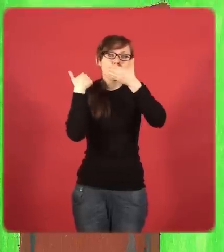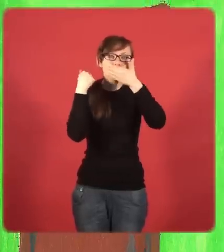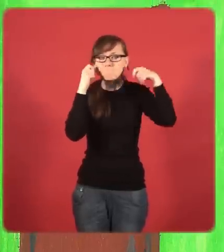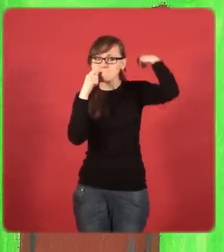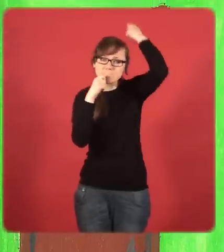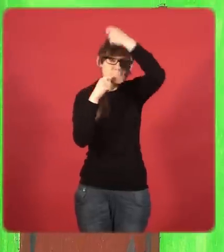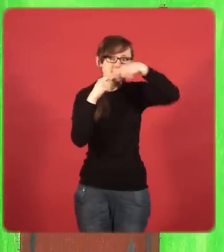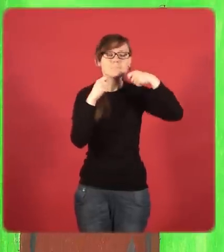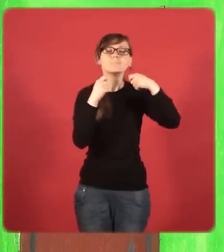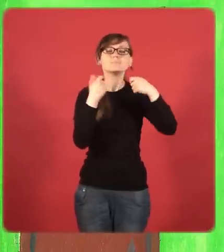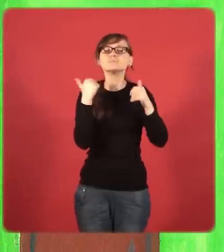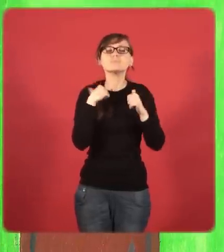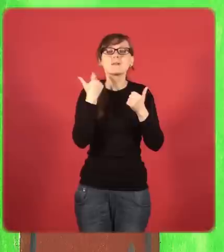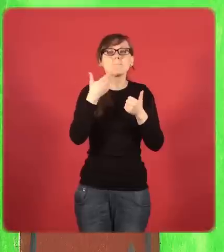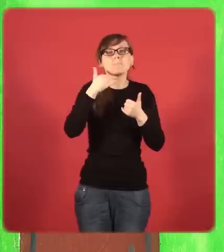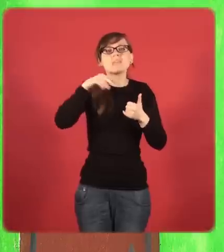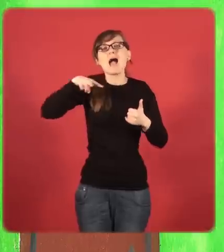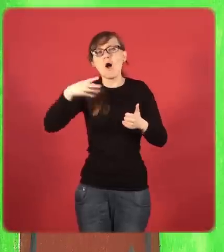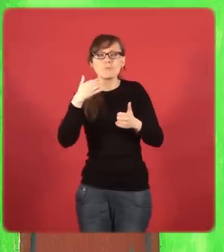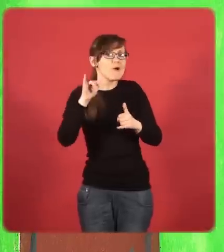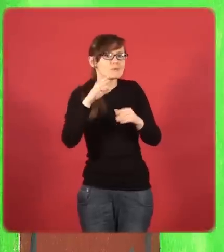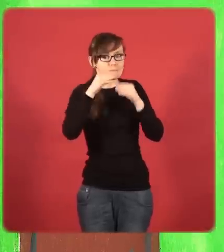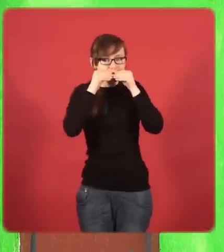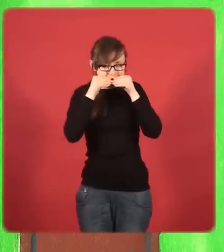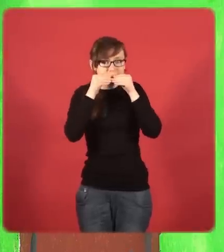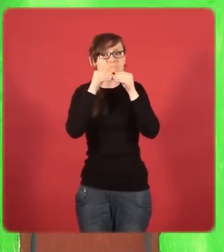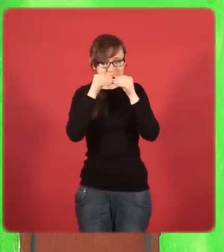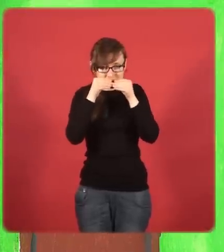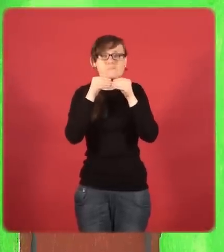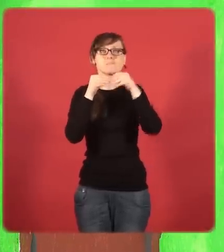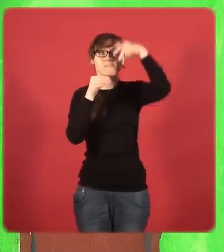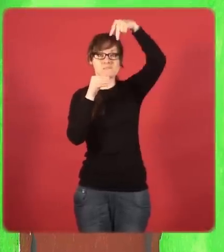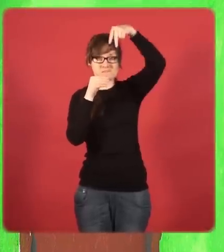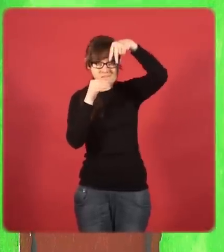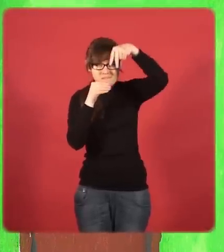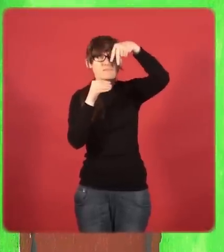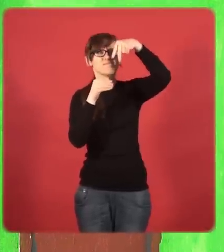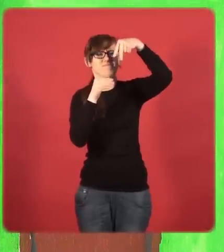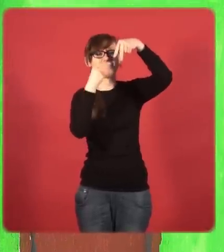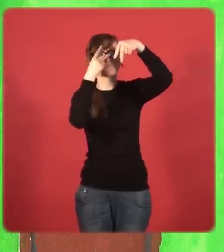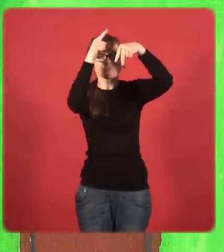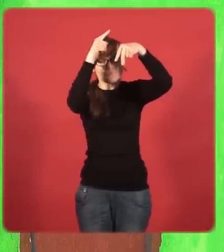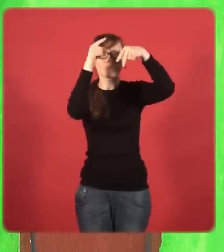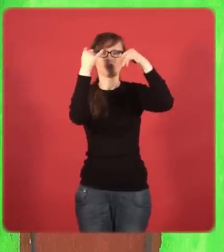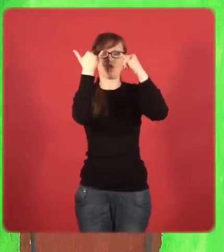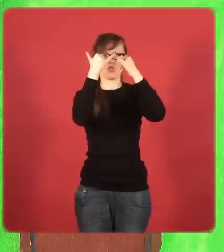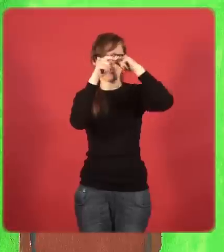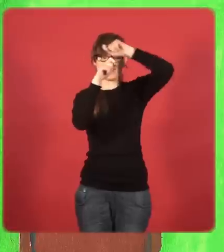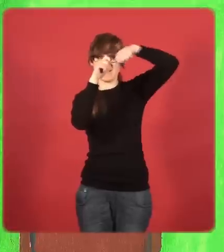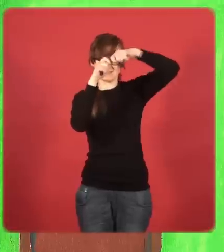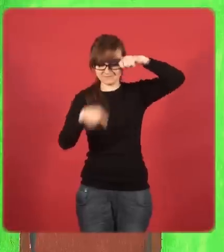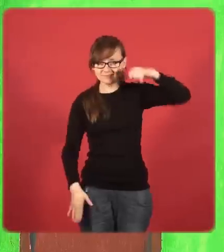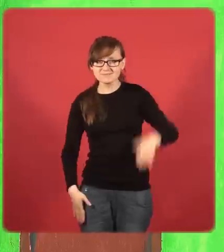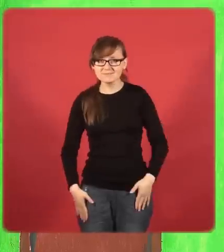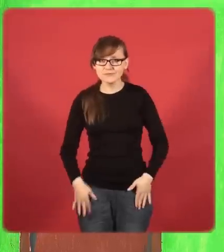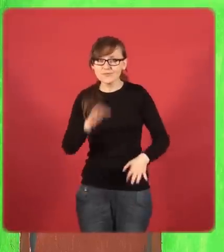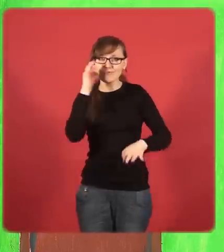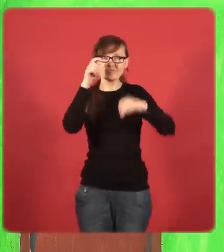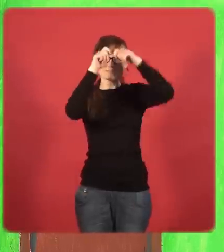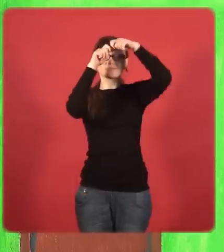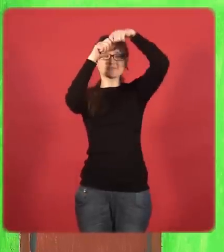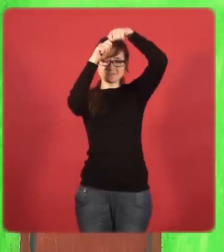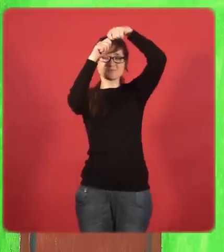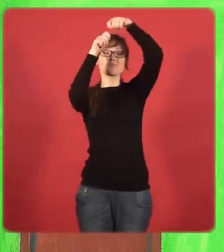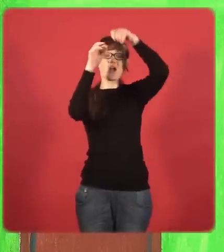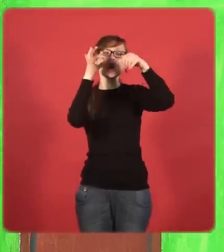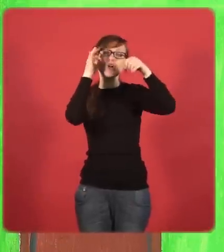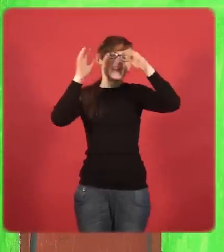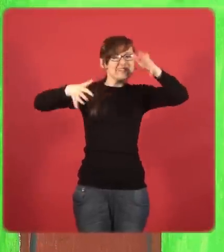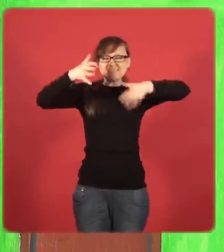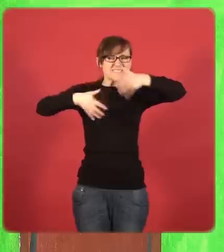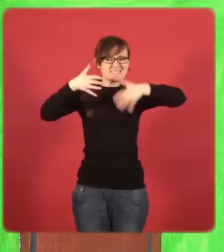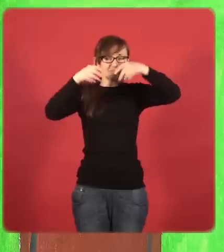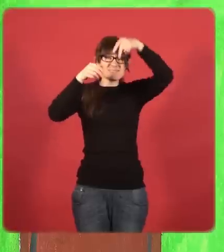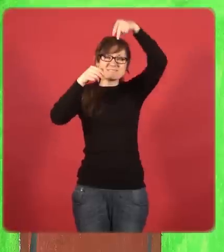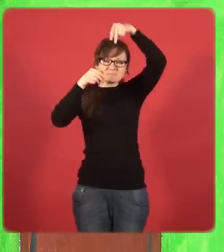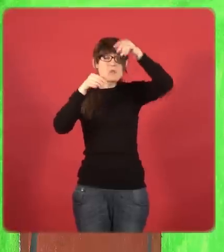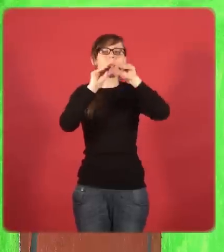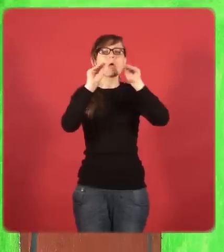Zawieszony był na linie, którą spętane były jego tylne łapy. Głowę i pyszczek obwiązane miał szmatą, żeby nie miauczał.